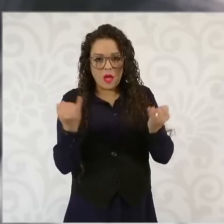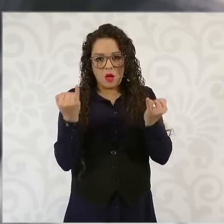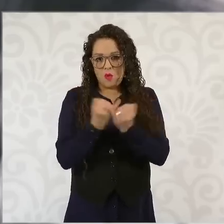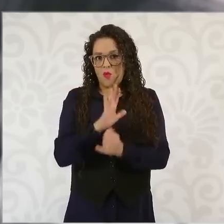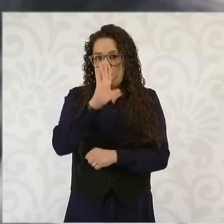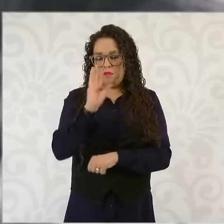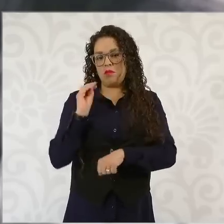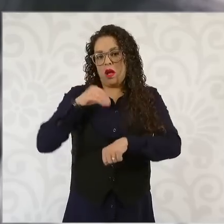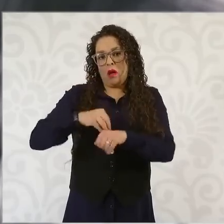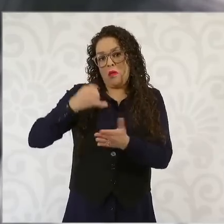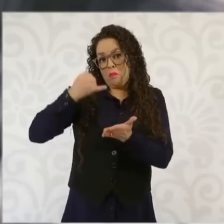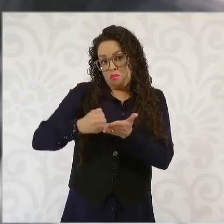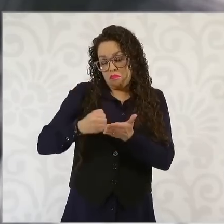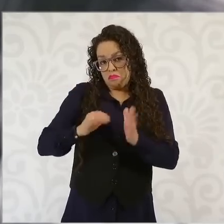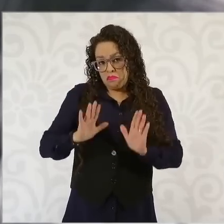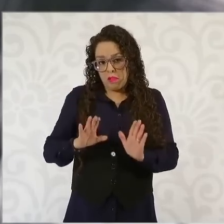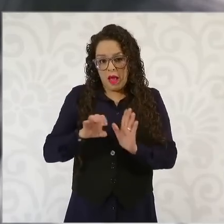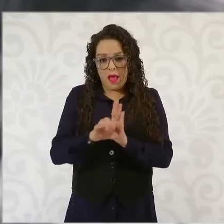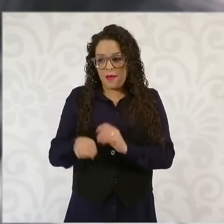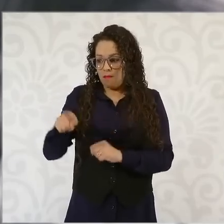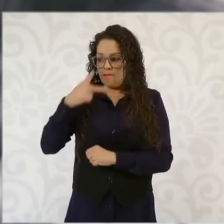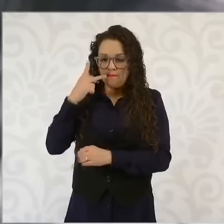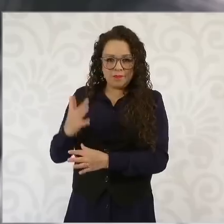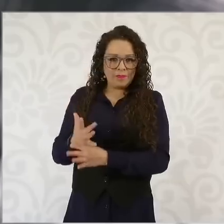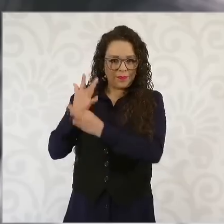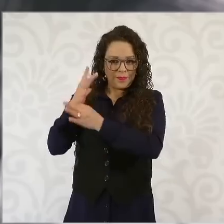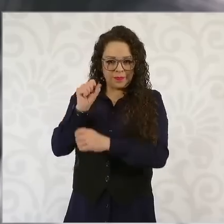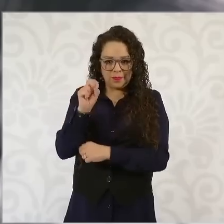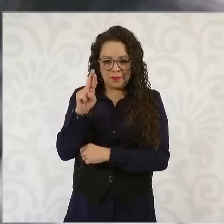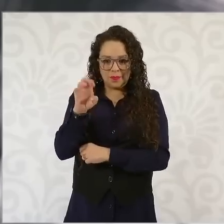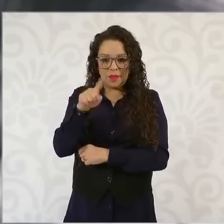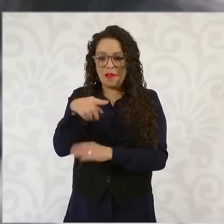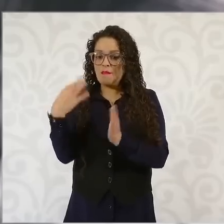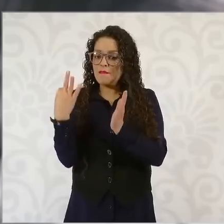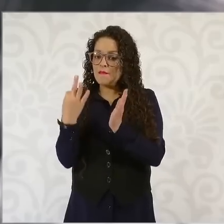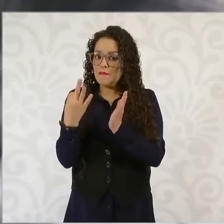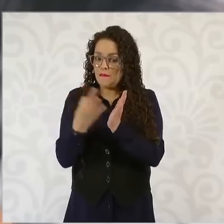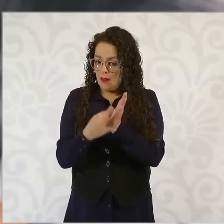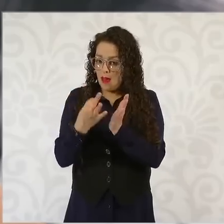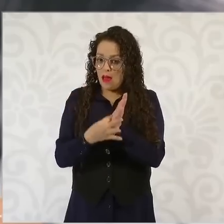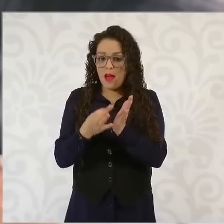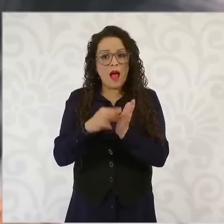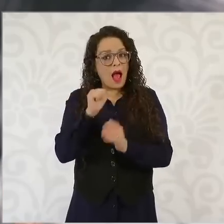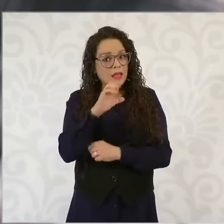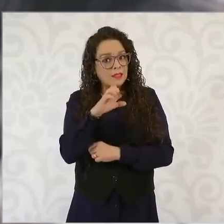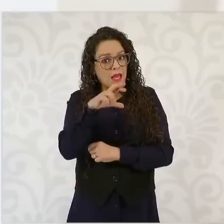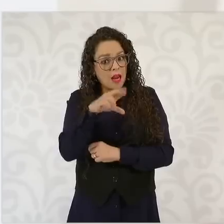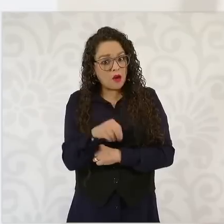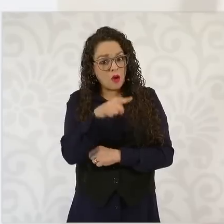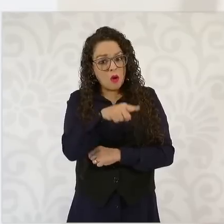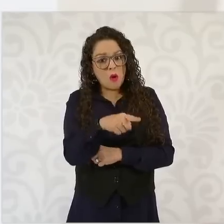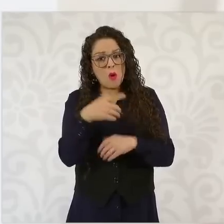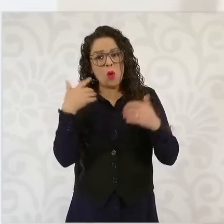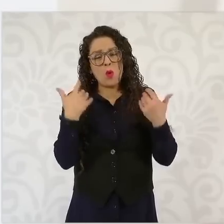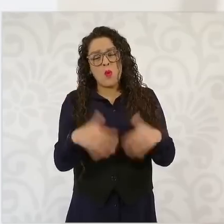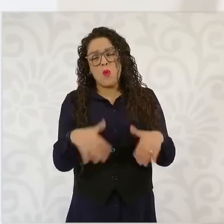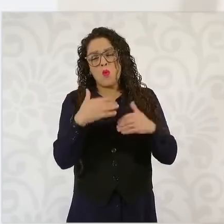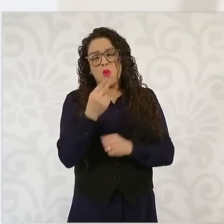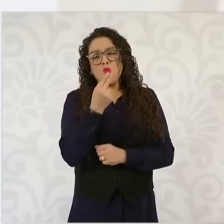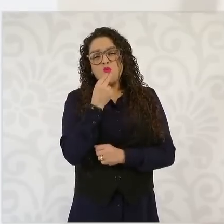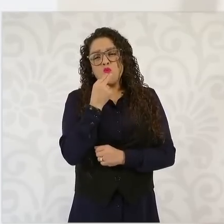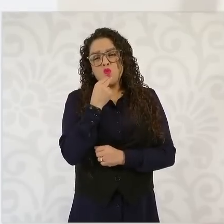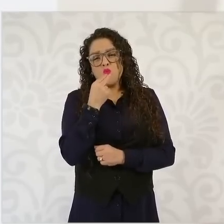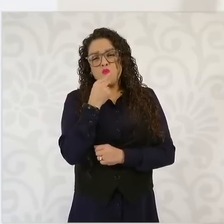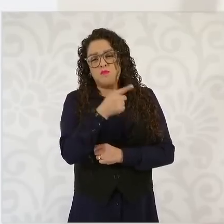que mencionaba el secretario de economía el aco es una materia prima para muchísimos productos